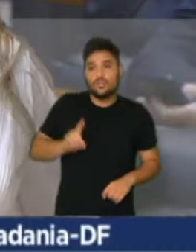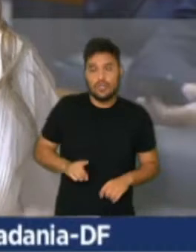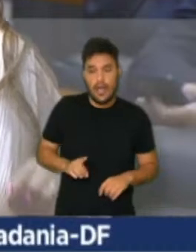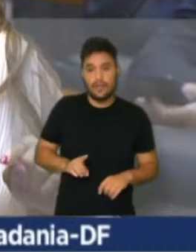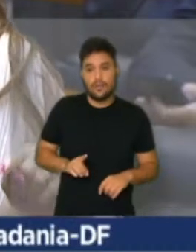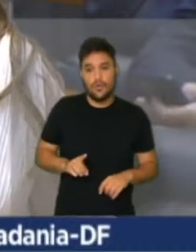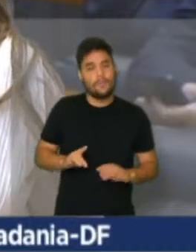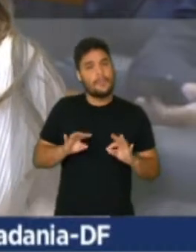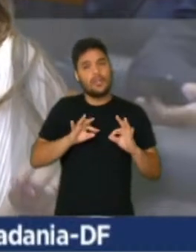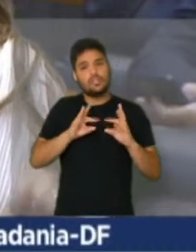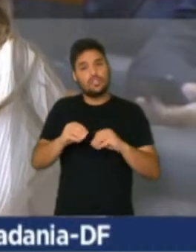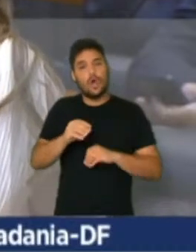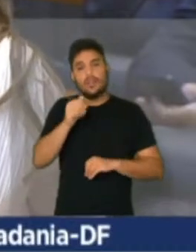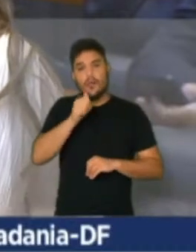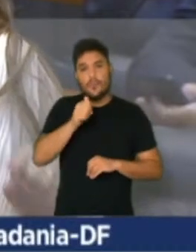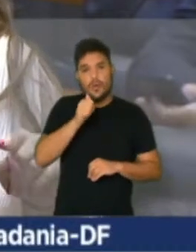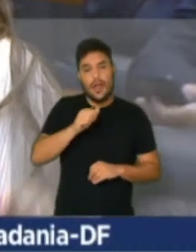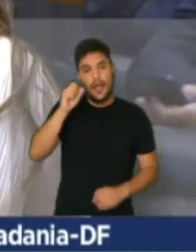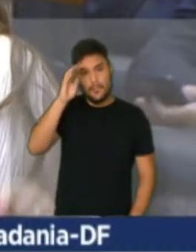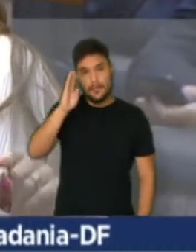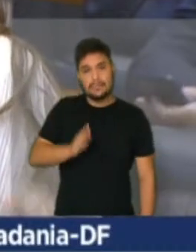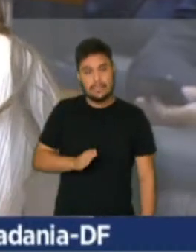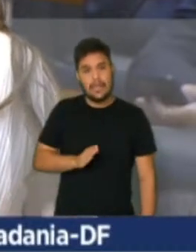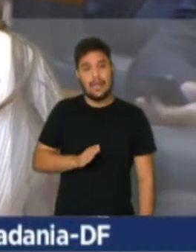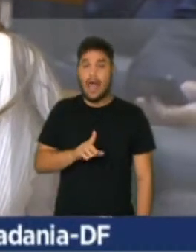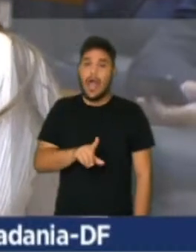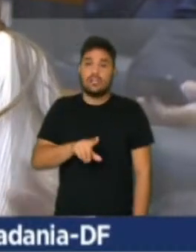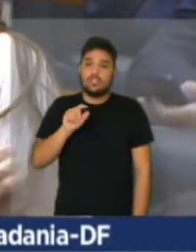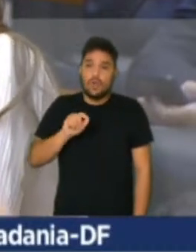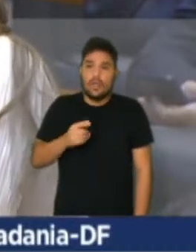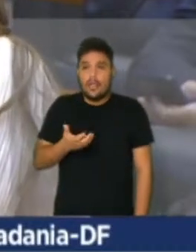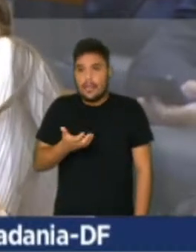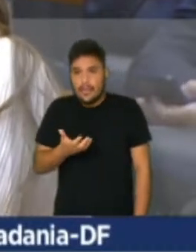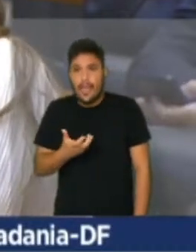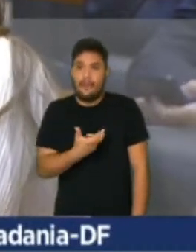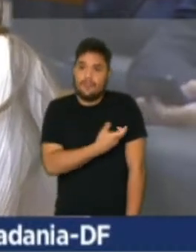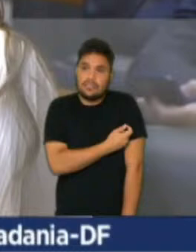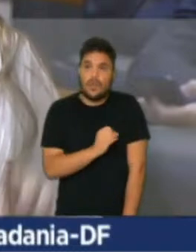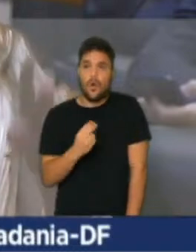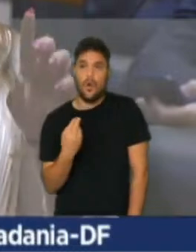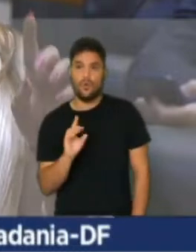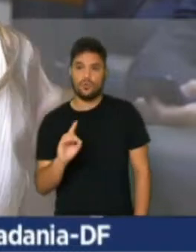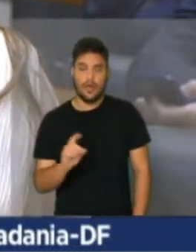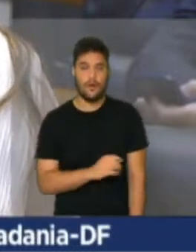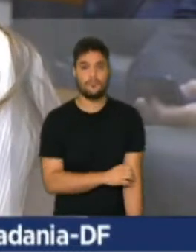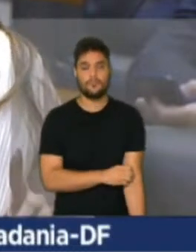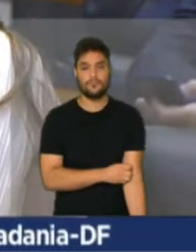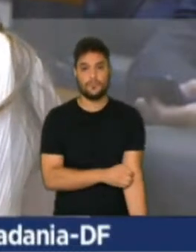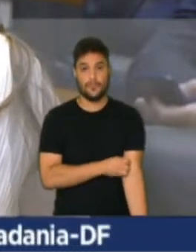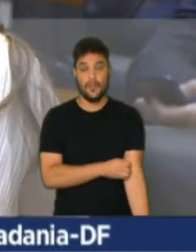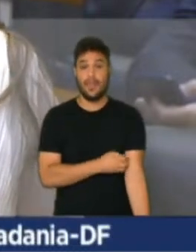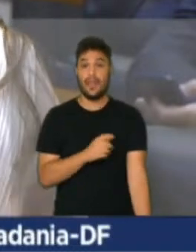ENTÃO, EXISTEM DUAS OPÇÕES, A OPÇÃO DE ELA SER 100% IMUNIZADA E ELA PRESERVAR O